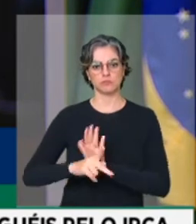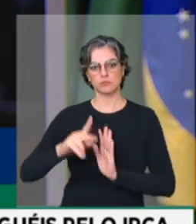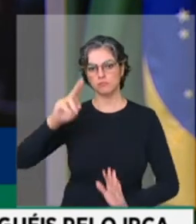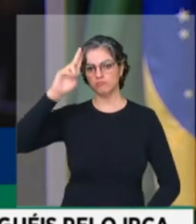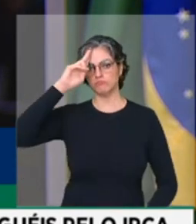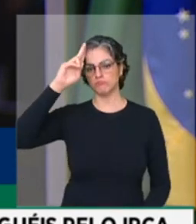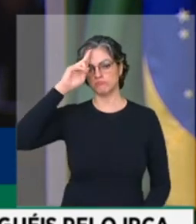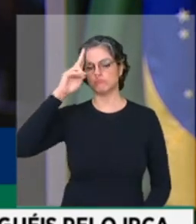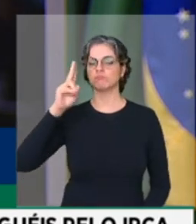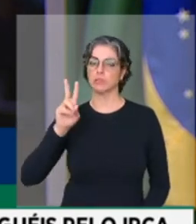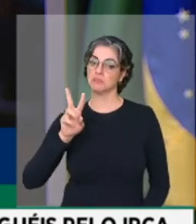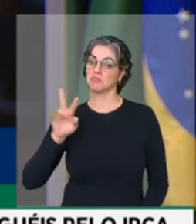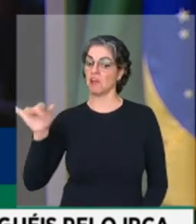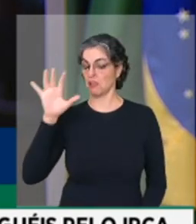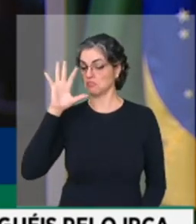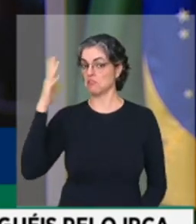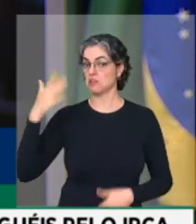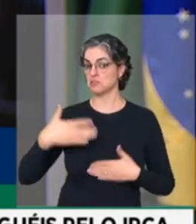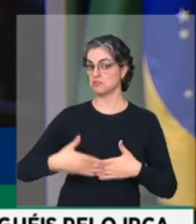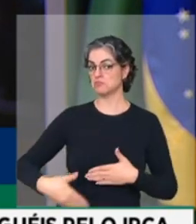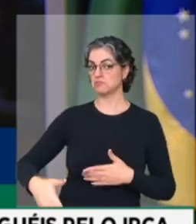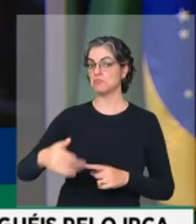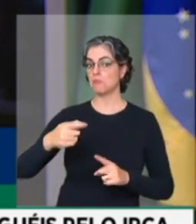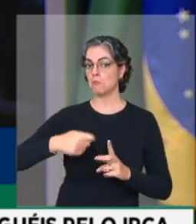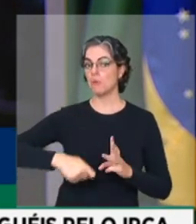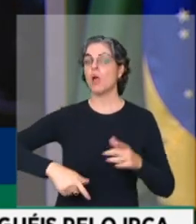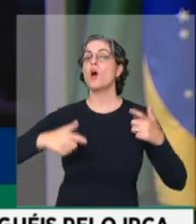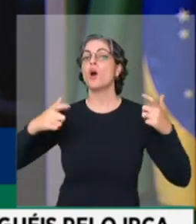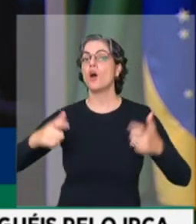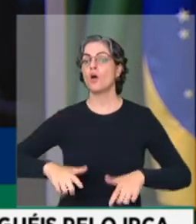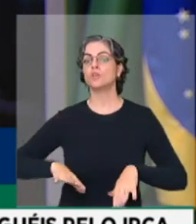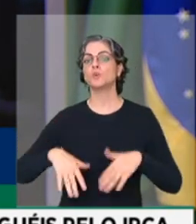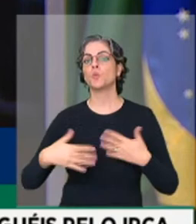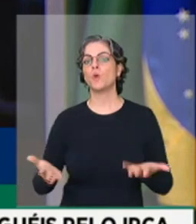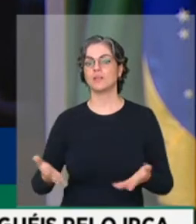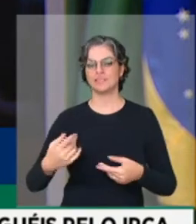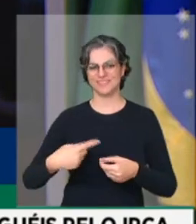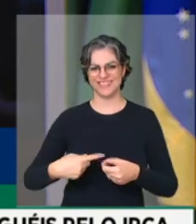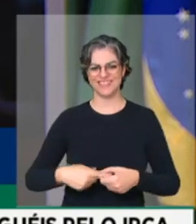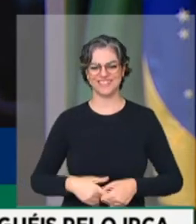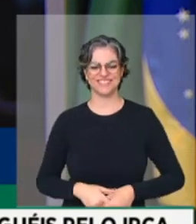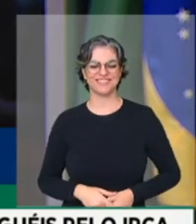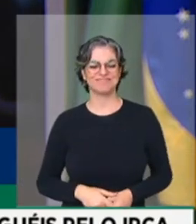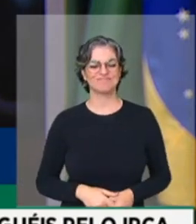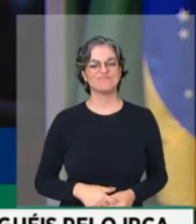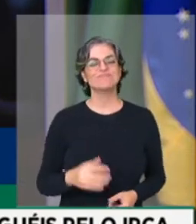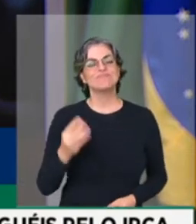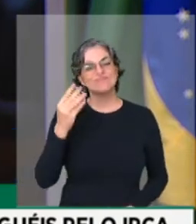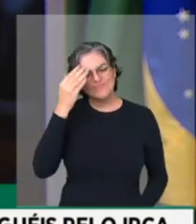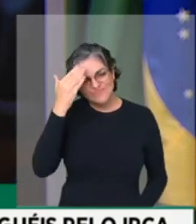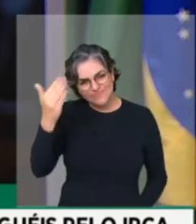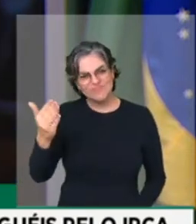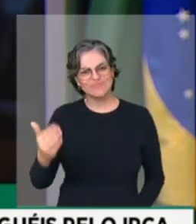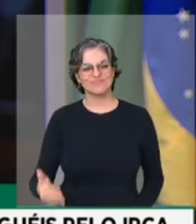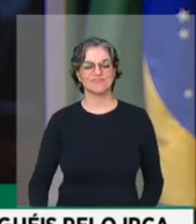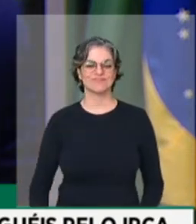QUE O EXÉRCITO BRASILEIRO VAI DEFINIR, NOS PRÓXIMOS MESES AONDE SEDIARÁ, ERA O QUE TINHA A DIZER, PRESIDENTE,